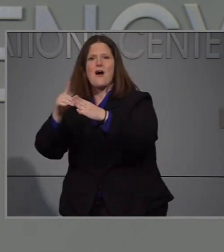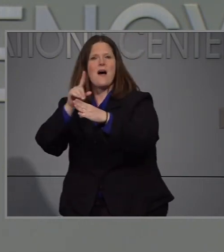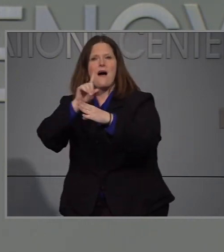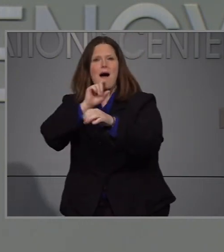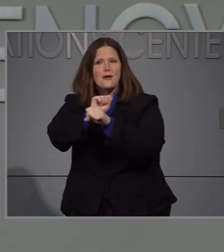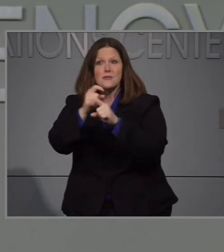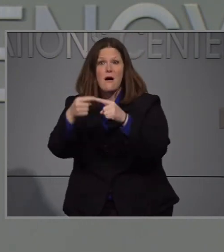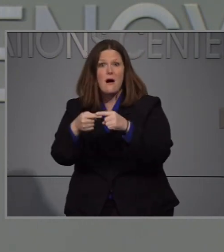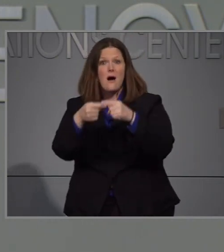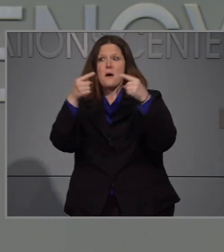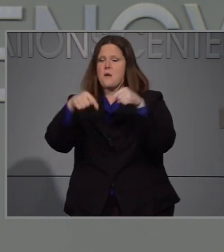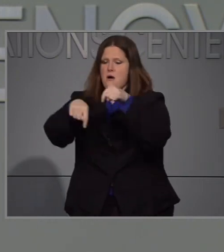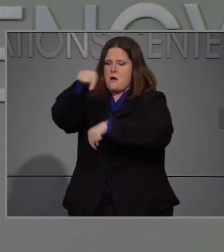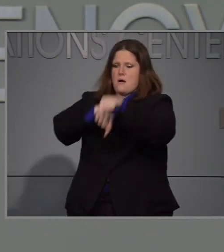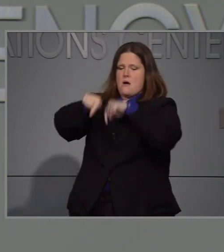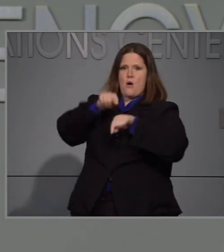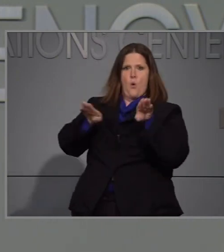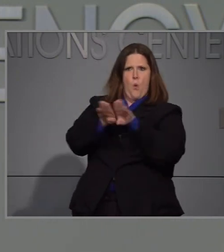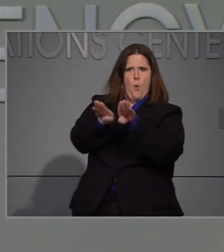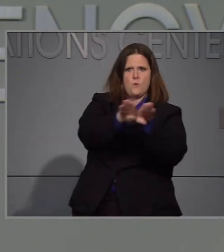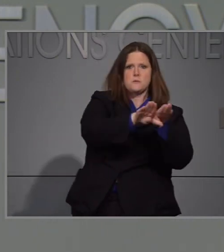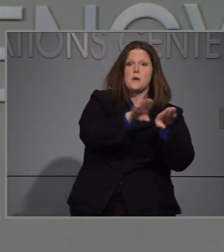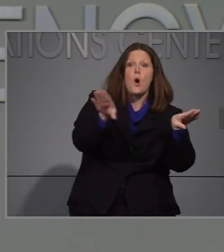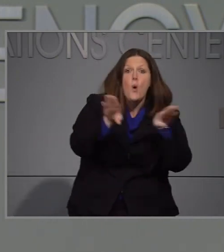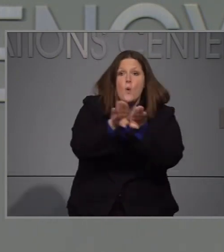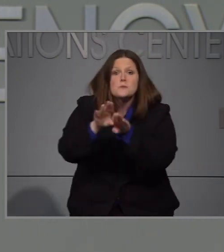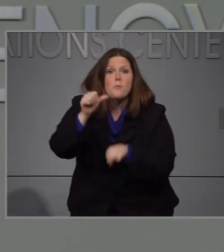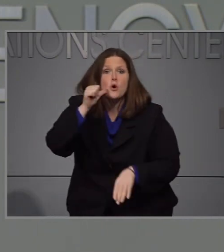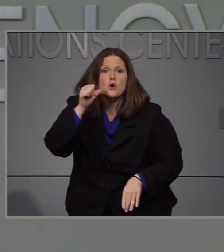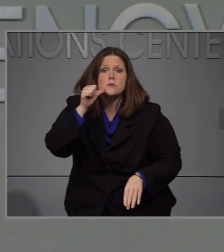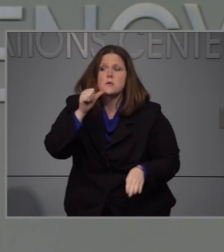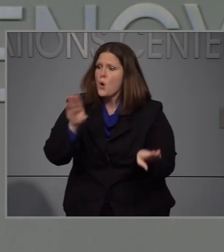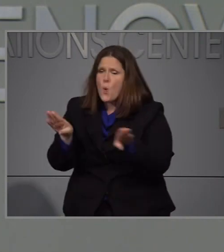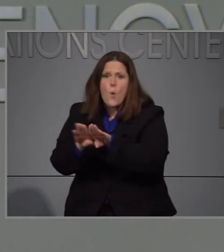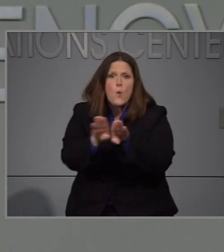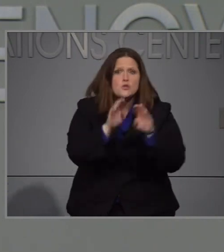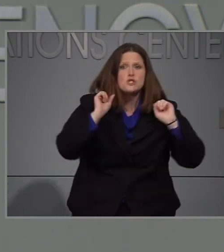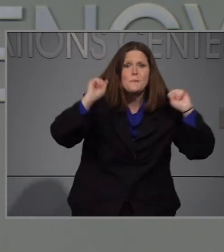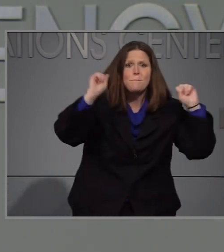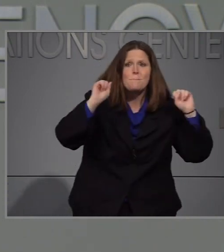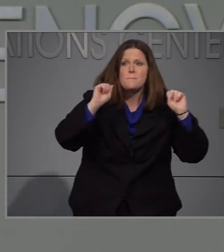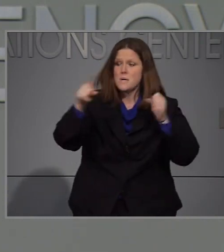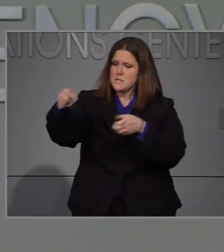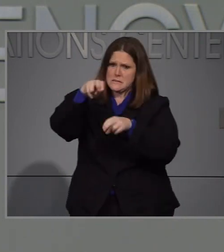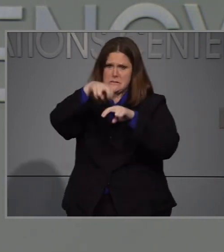las cosas y cuando están cerrando, están cerrando bares gimnasios y también el el el